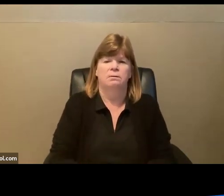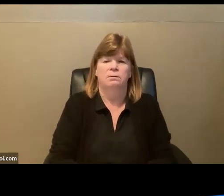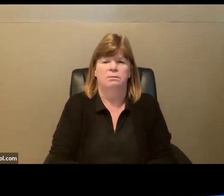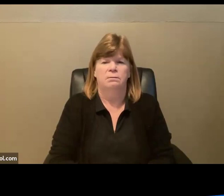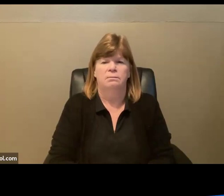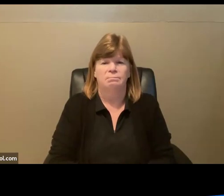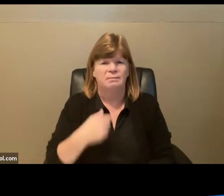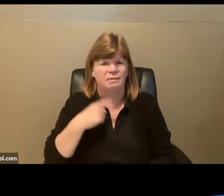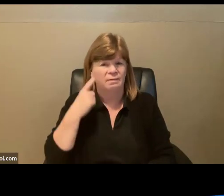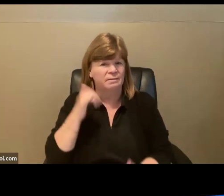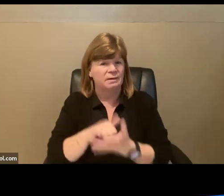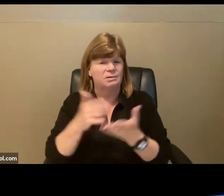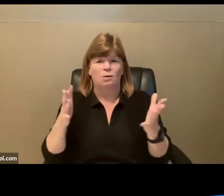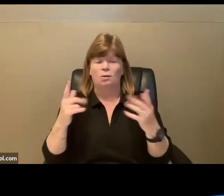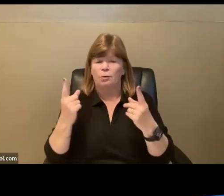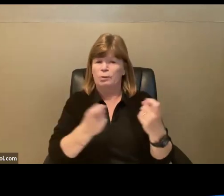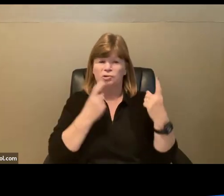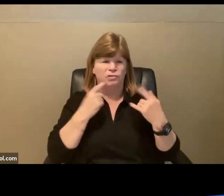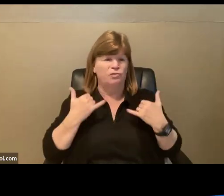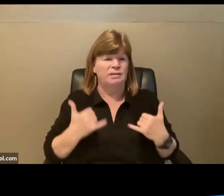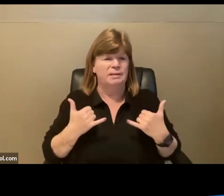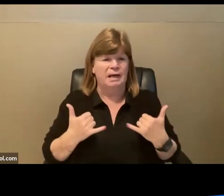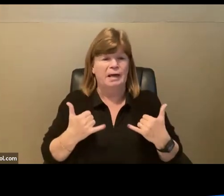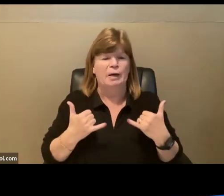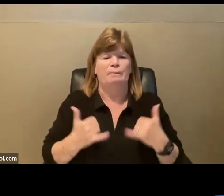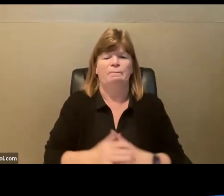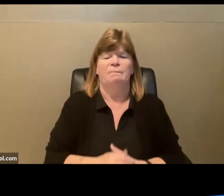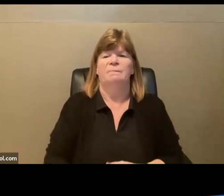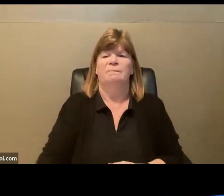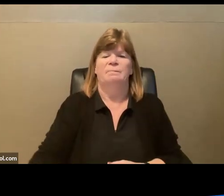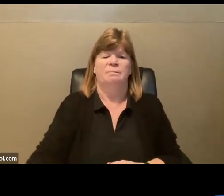Creo que esas son todas las preguntas por hoy. Voy a intentar…